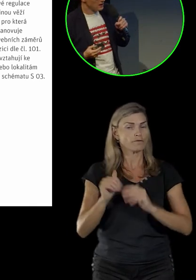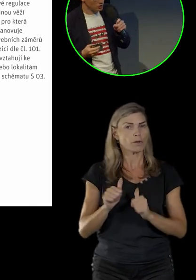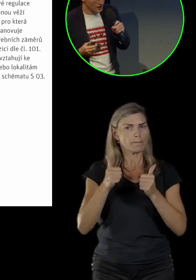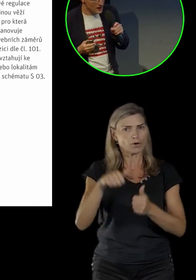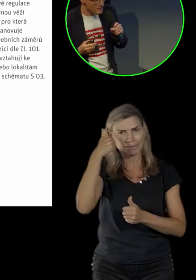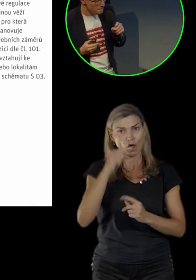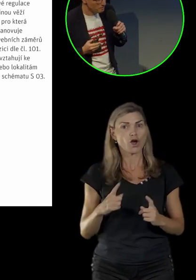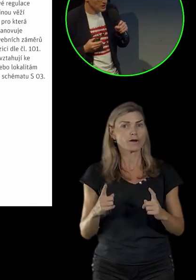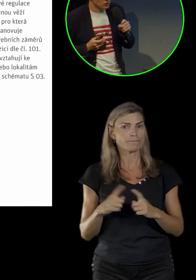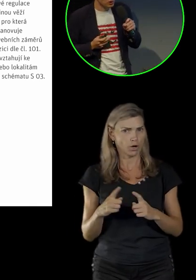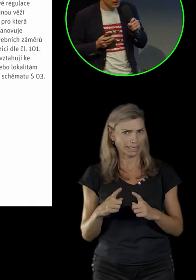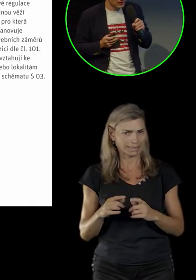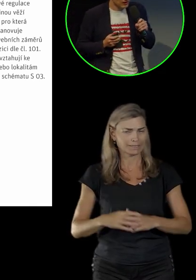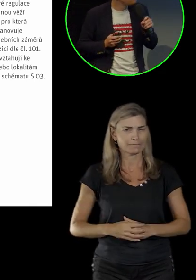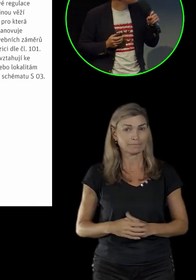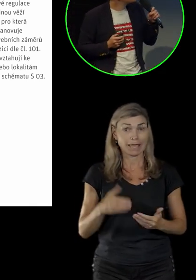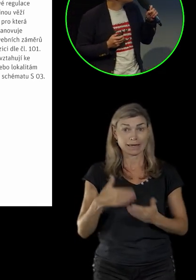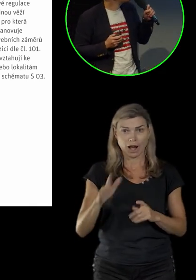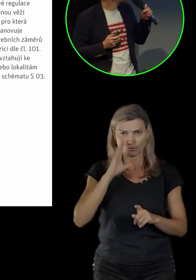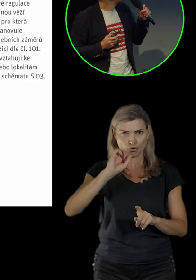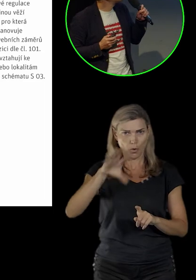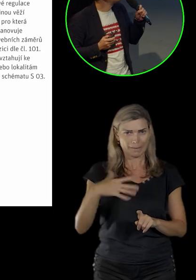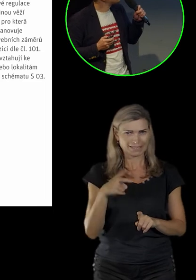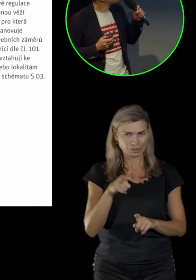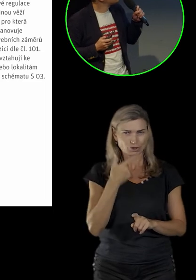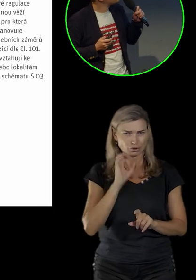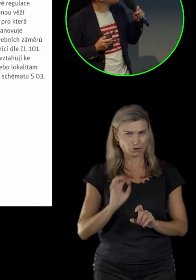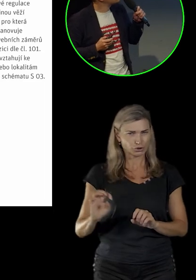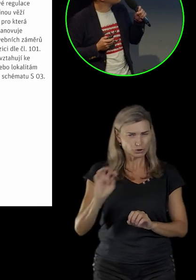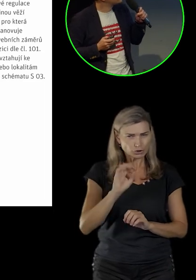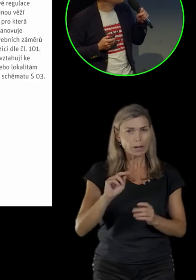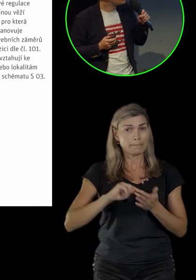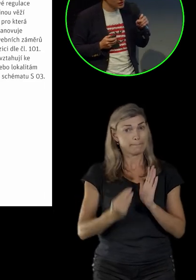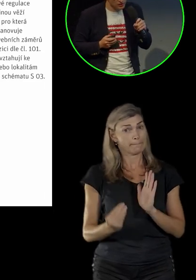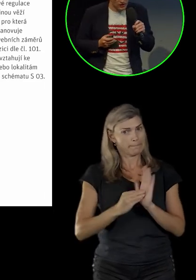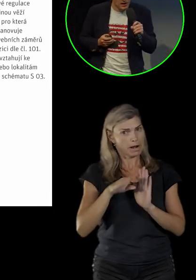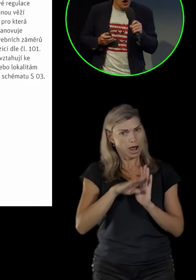Tohle jsou lokality, pro které Metropolitní plán vymezuje tzv. hladinu věží.